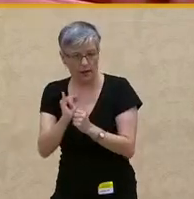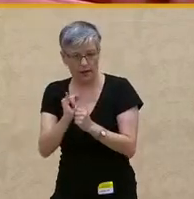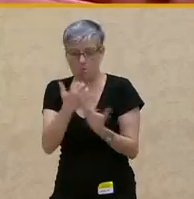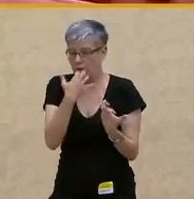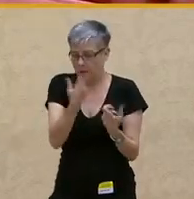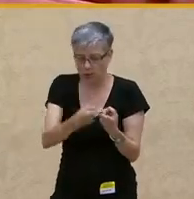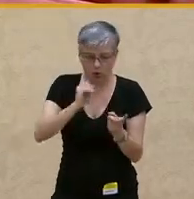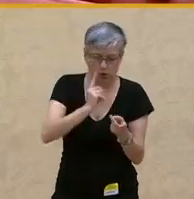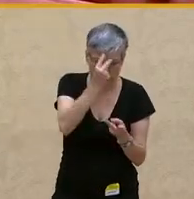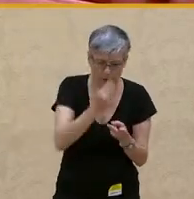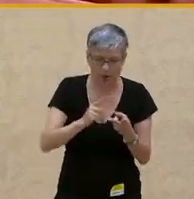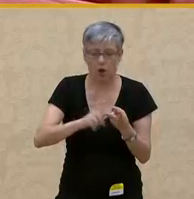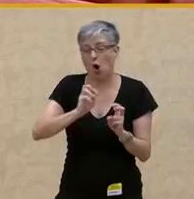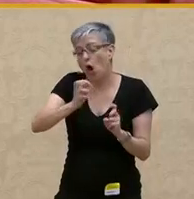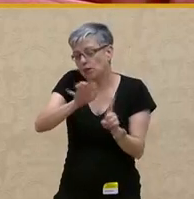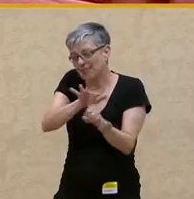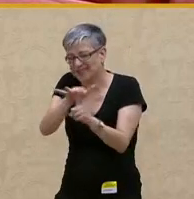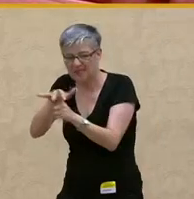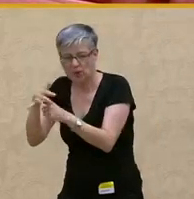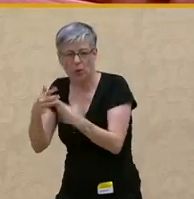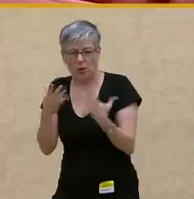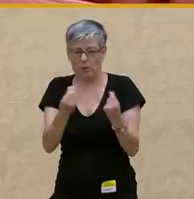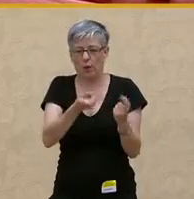que situaciones muy complicadas. Y daos cuenta de que hay más de